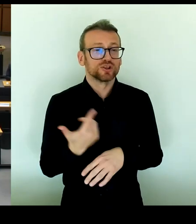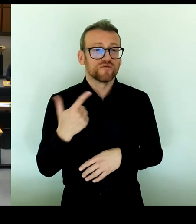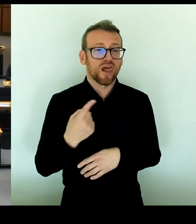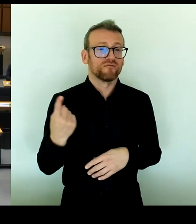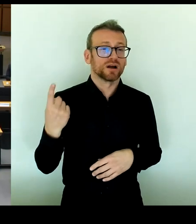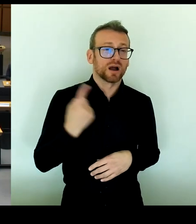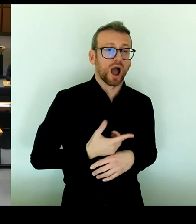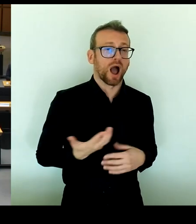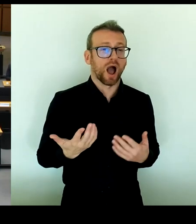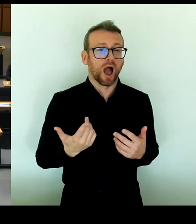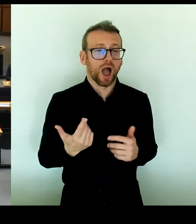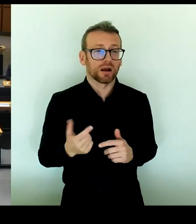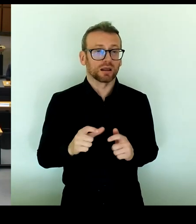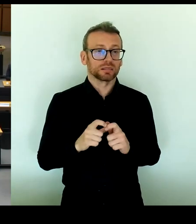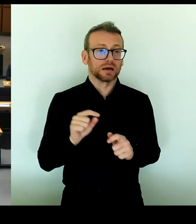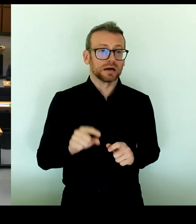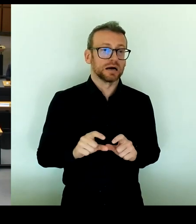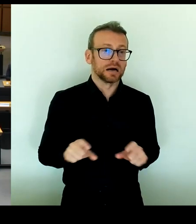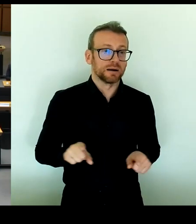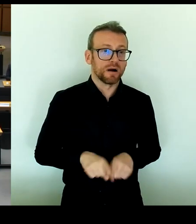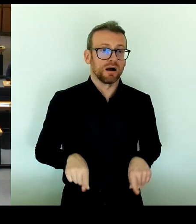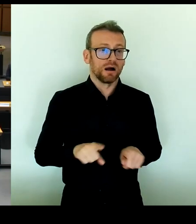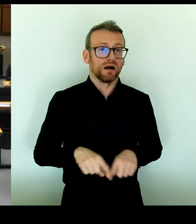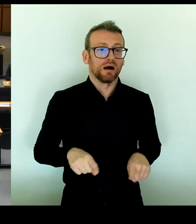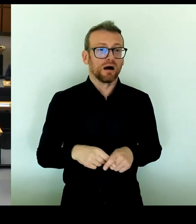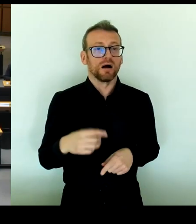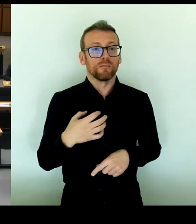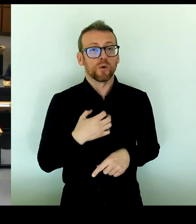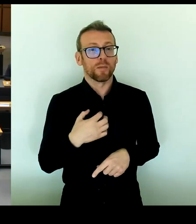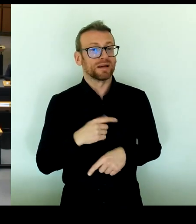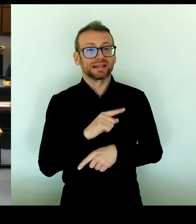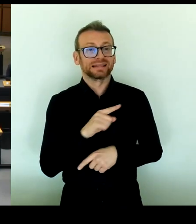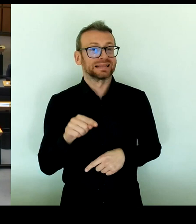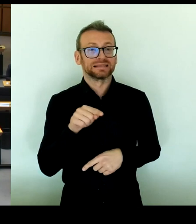(Beifall) Ich darf noch einen Moment reden, oder?